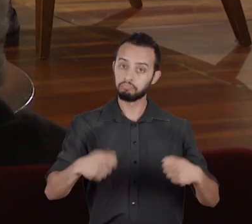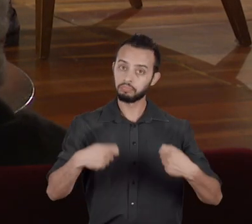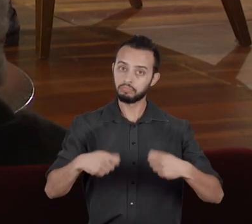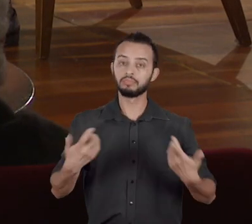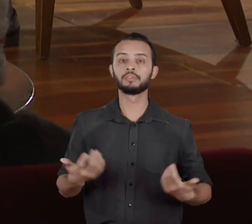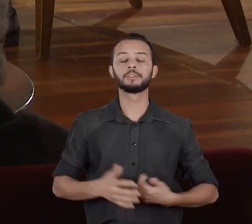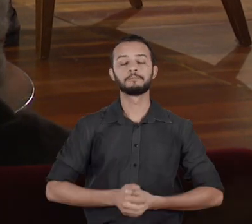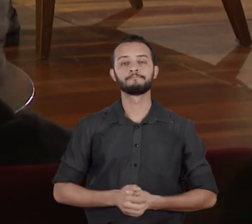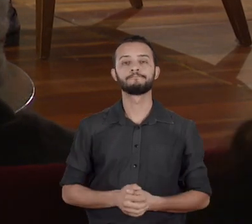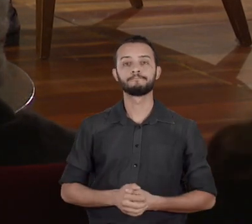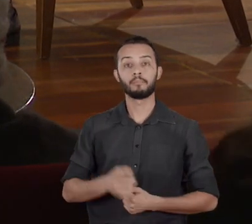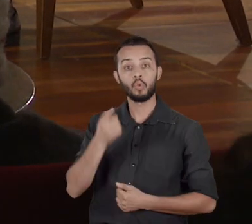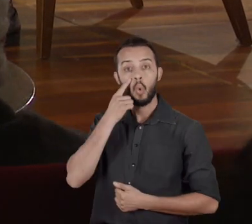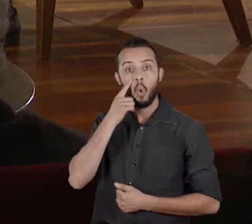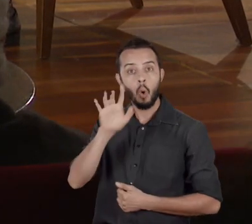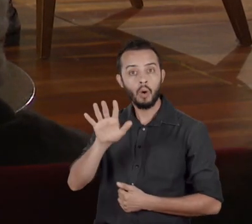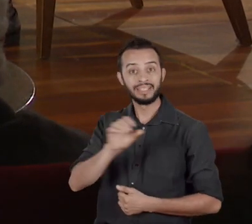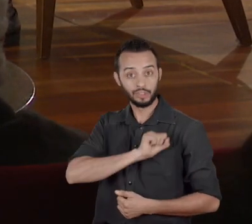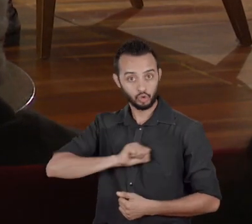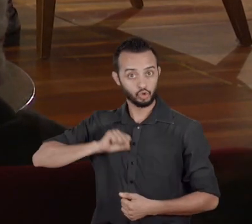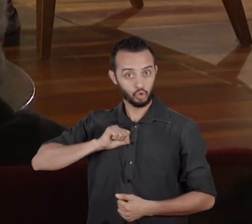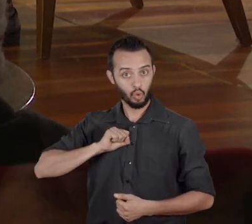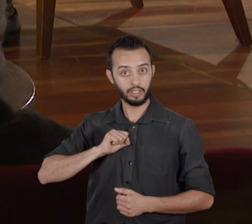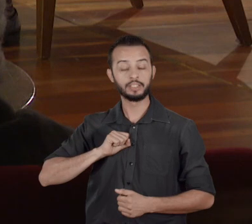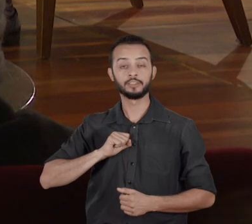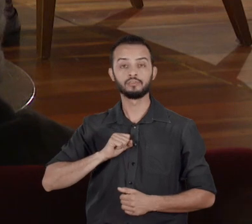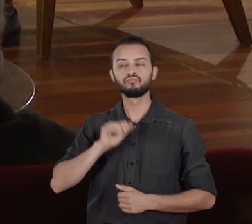Vejam como Sócrates gradativamente passa a se perguntar sobre